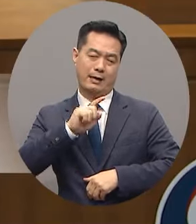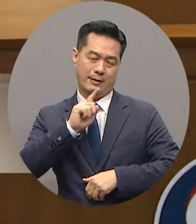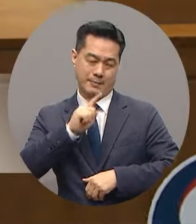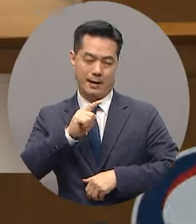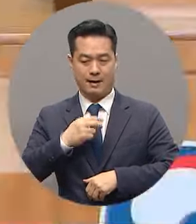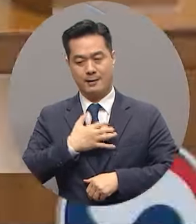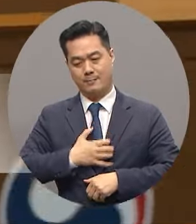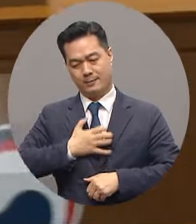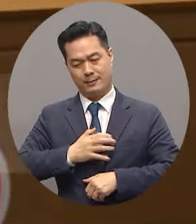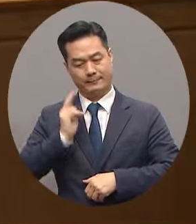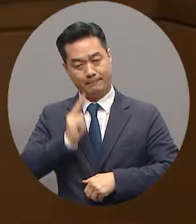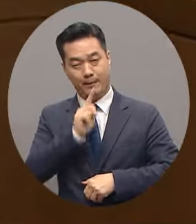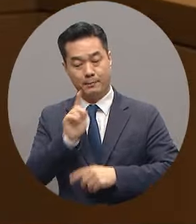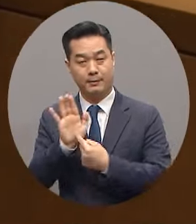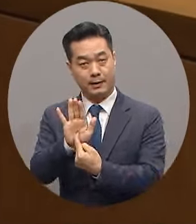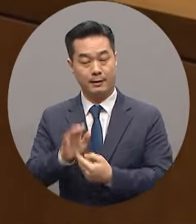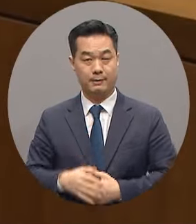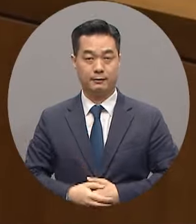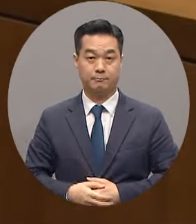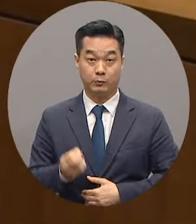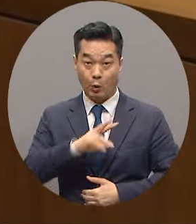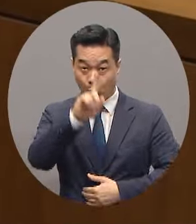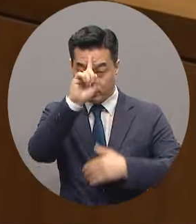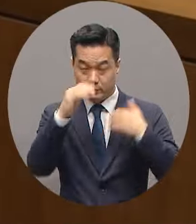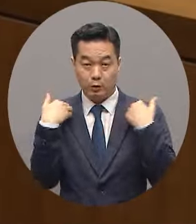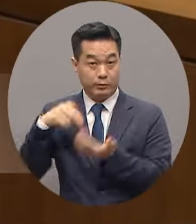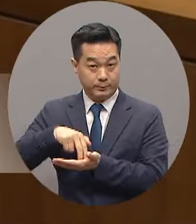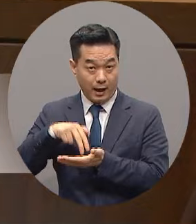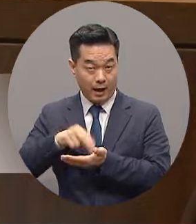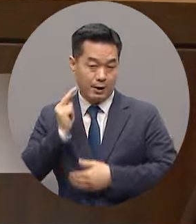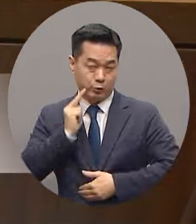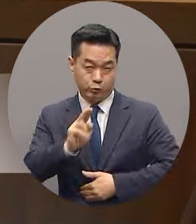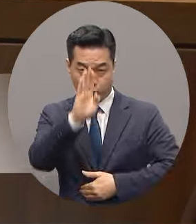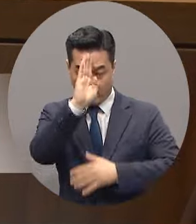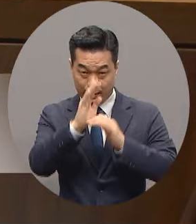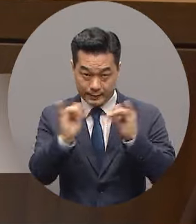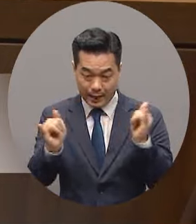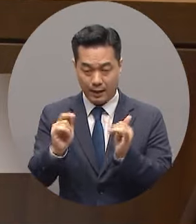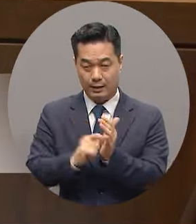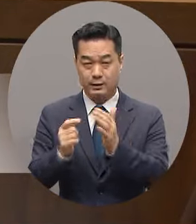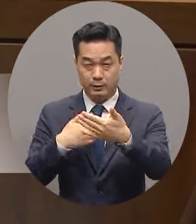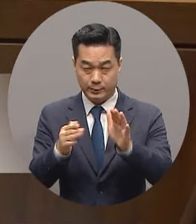떠나겠다는 말도 국민들이 이해하기 어려울것이라고 심각한 우려를 표했습니다.